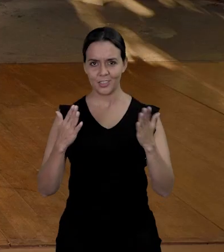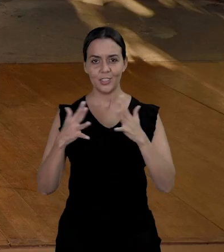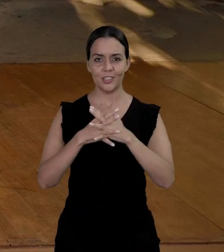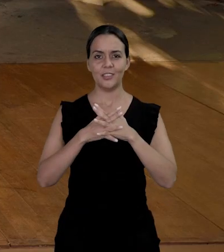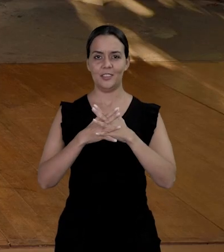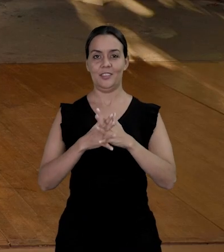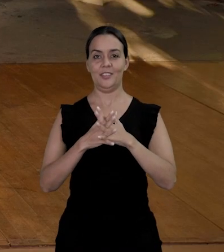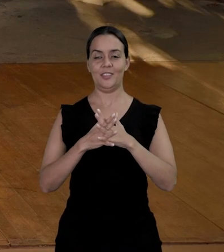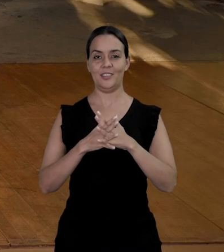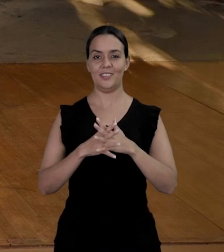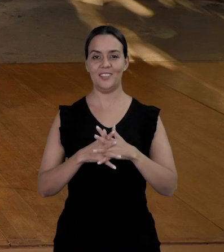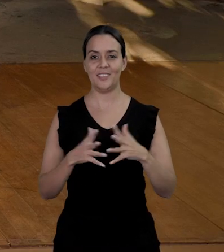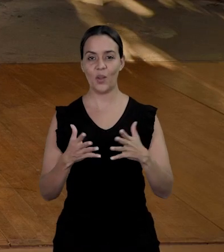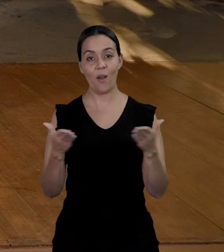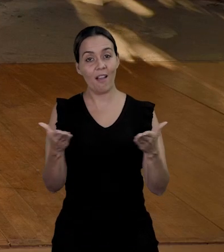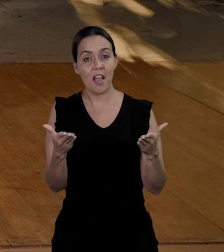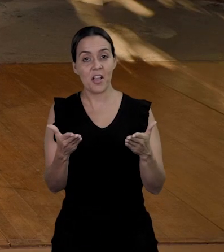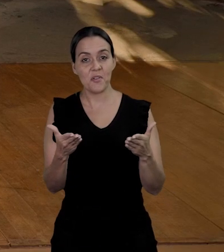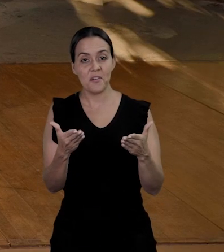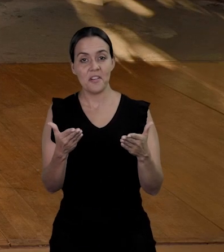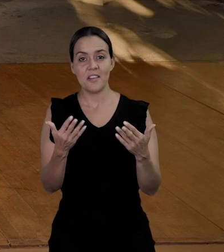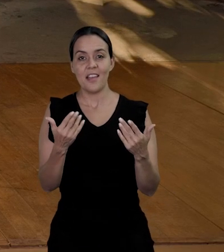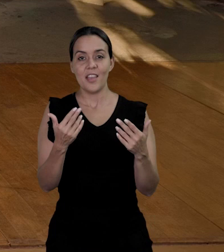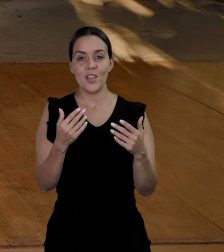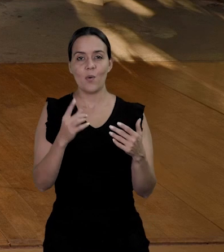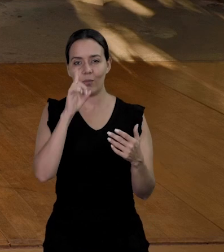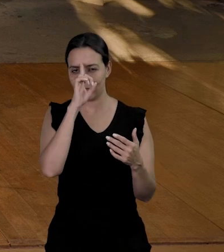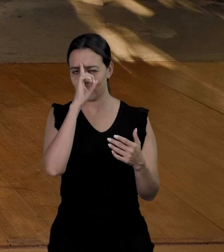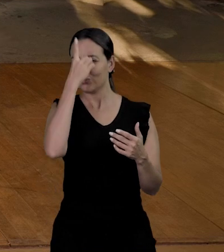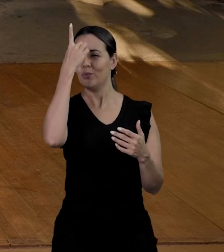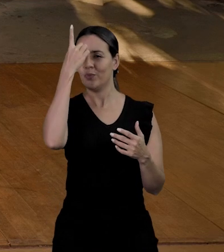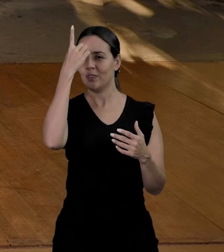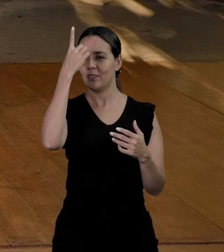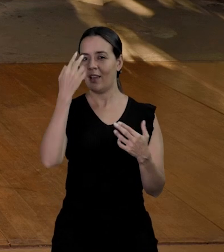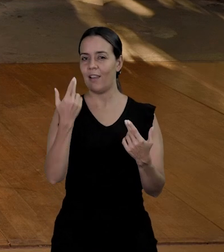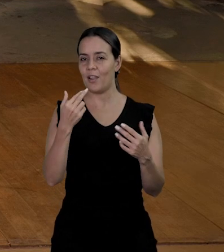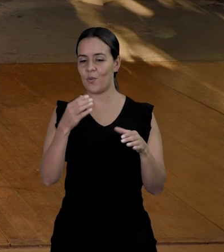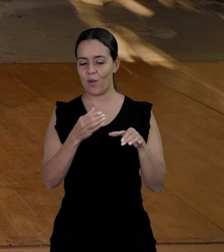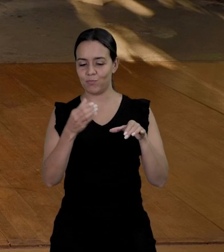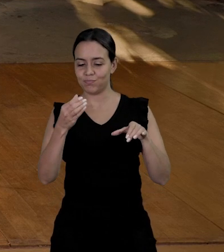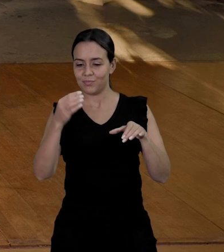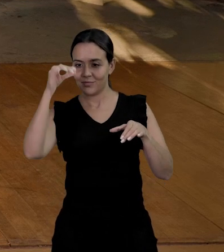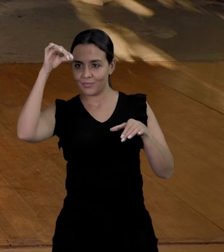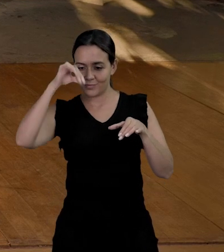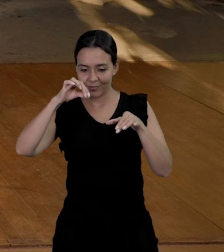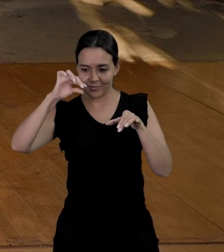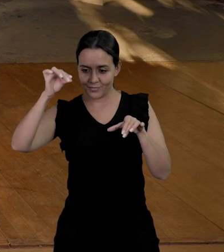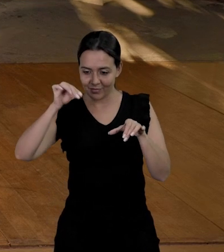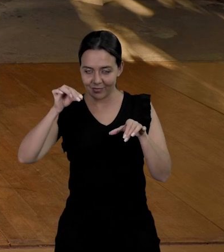Entendo. E é isso. Agora, o que a gente produziu aqui é uma garrafa solta no mar. É, é apostar